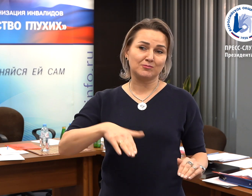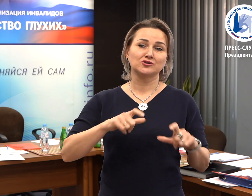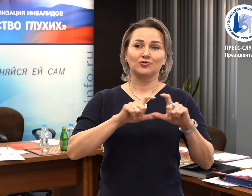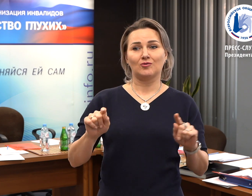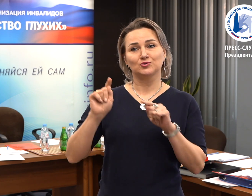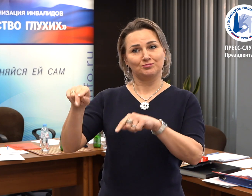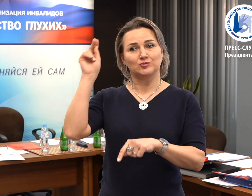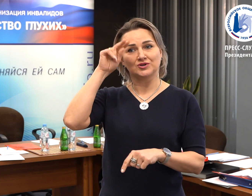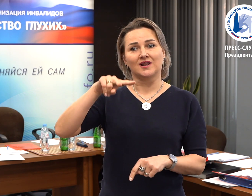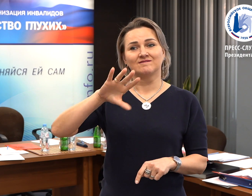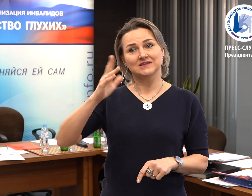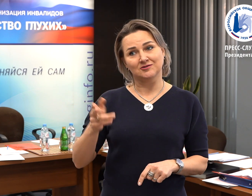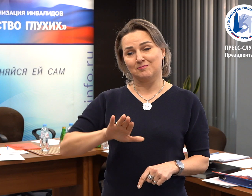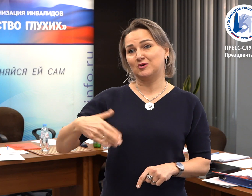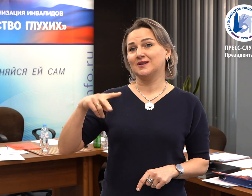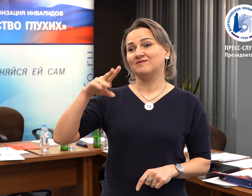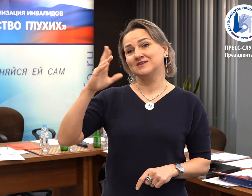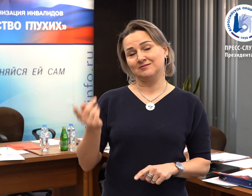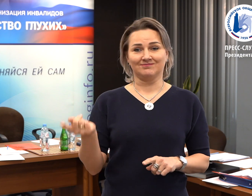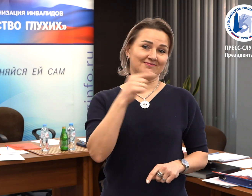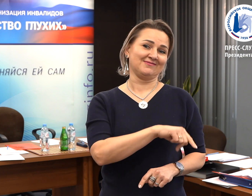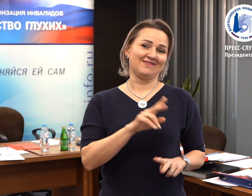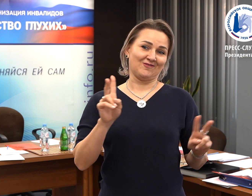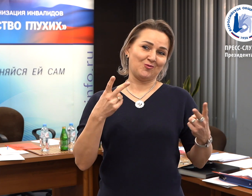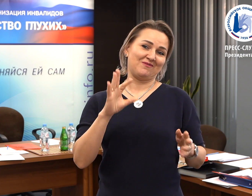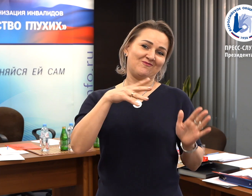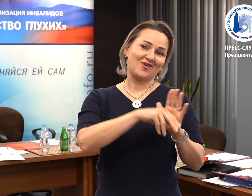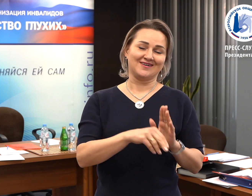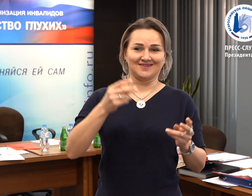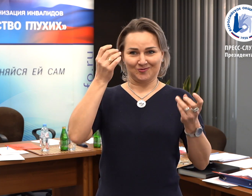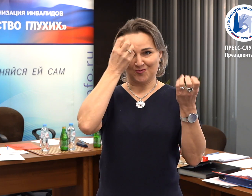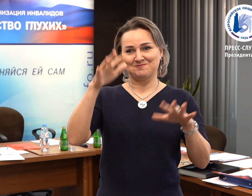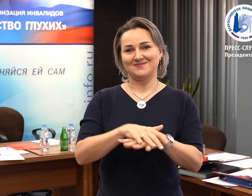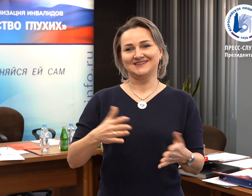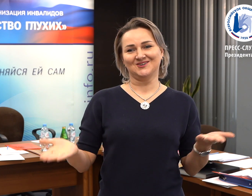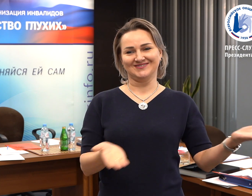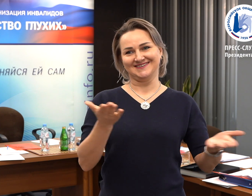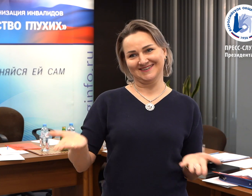после школы поступила в ЛВЦ. После ЛВЦ я работала в клубе ВОГ и проводила культмассовые мероприятия.